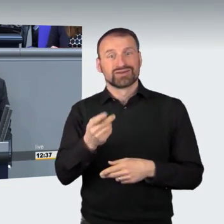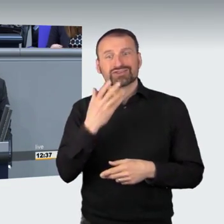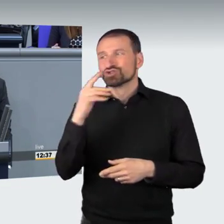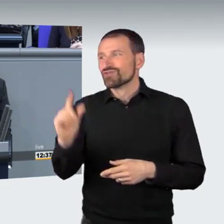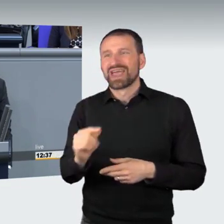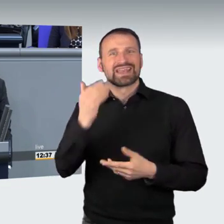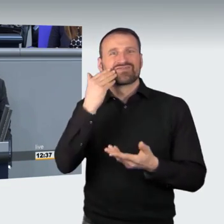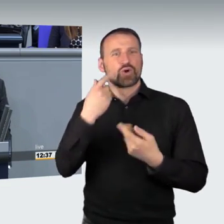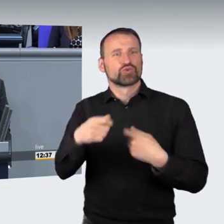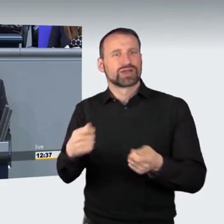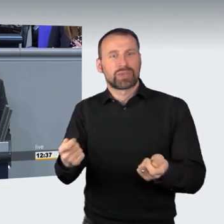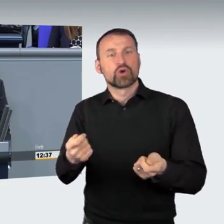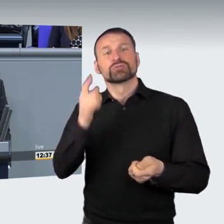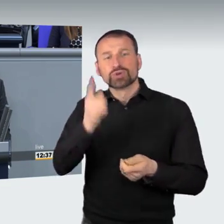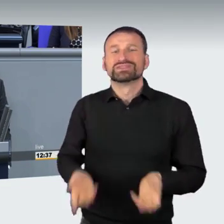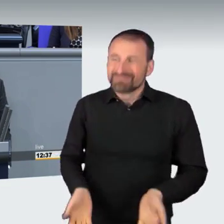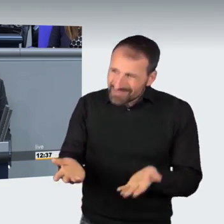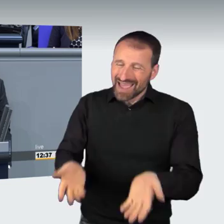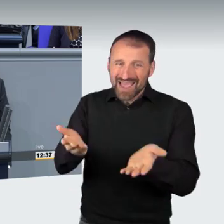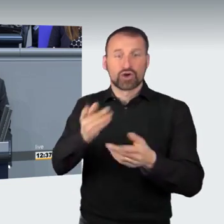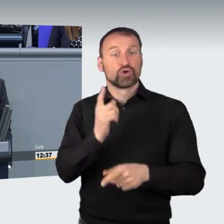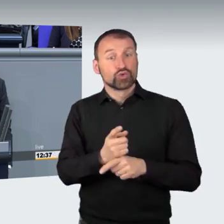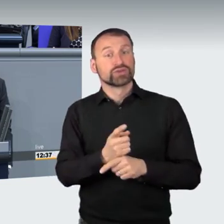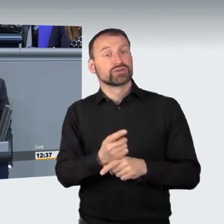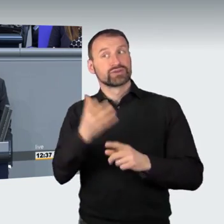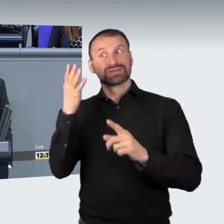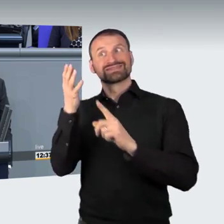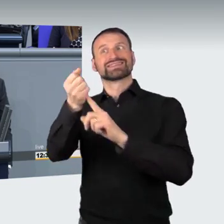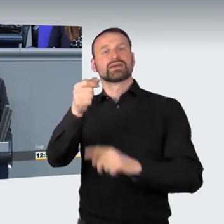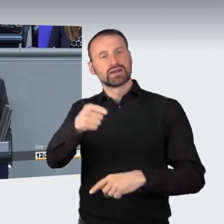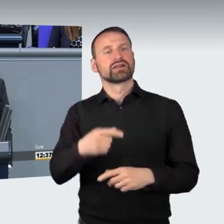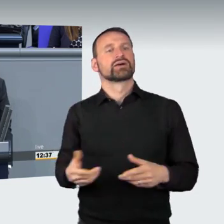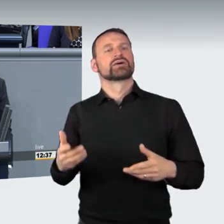(Zwischenrufe) Wir in der Koalition. Ich spreche doch von der Koalition;